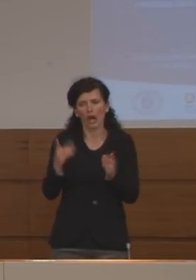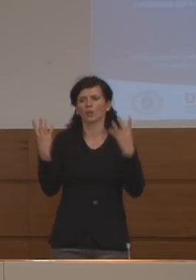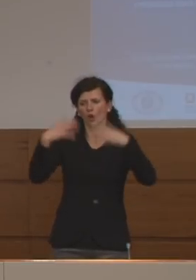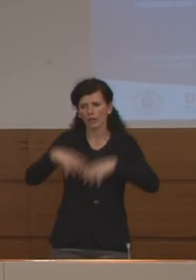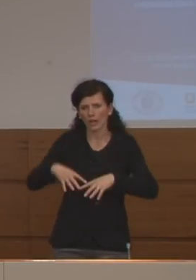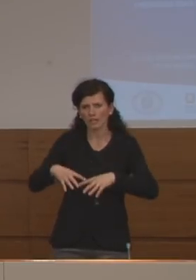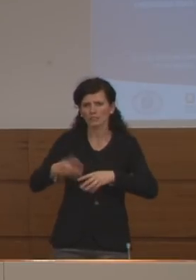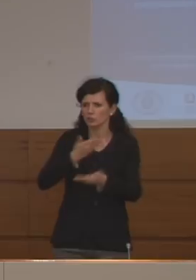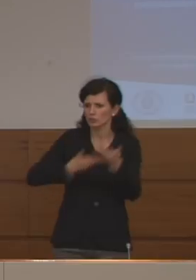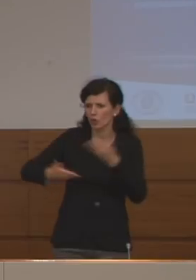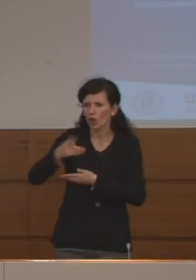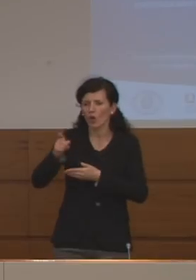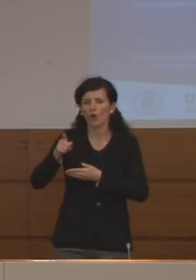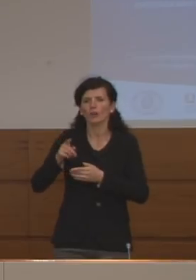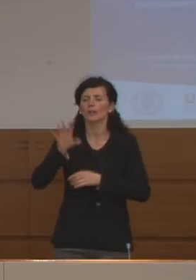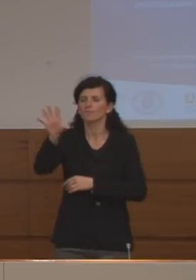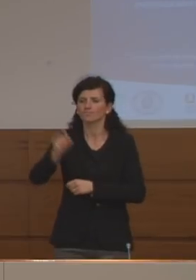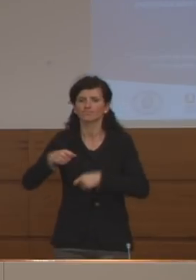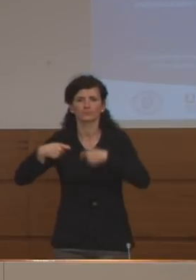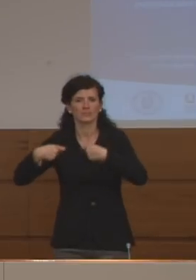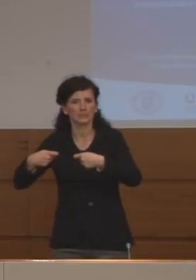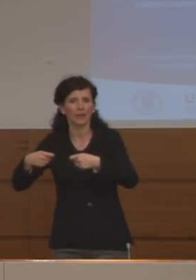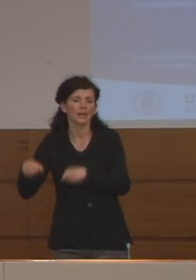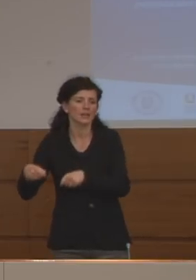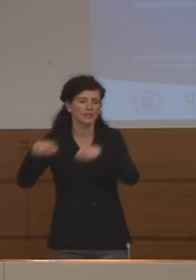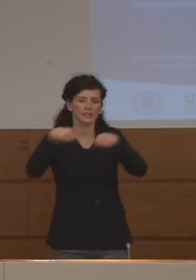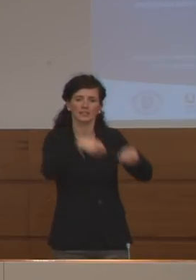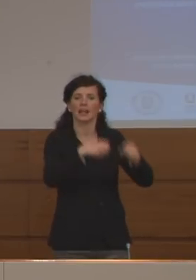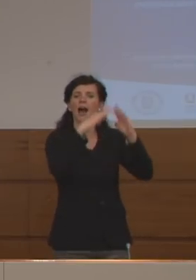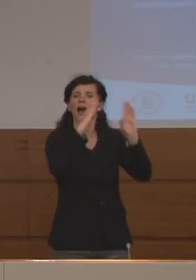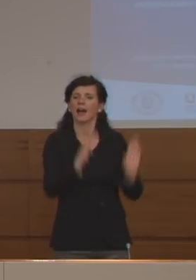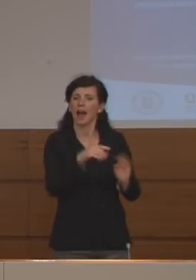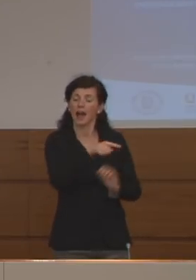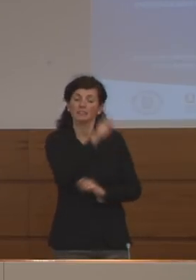una filiera per consentire di far giungere la spesa a chi ha delle difficoltà.